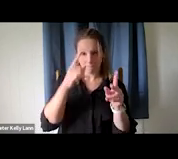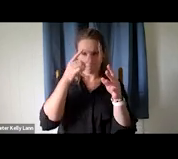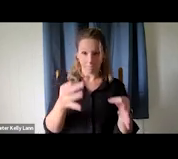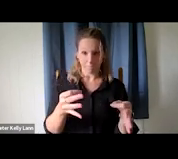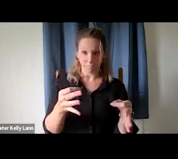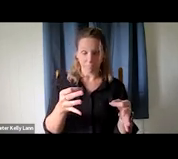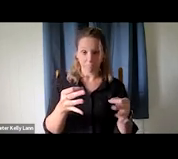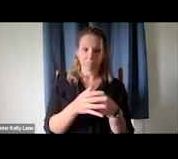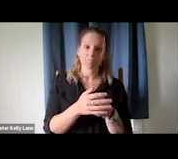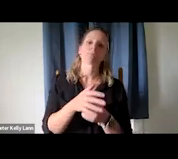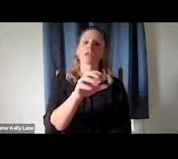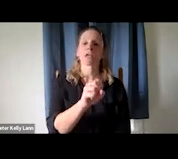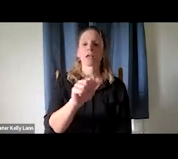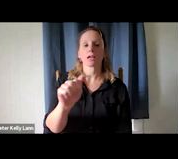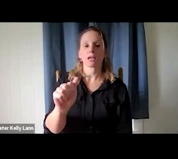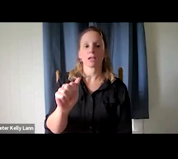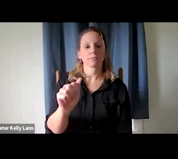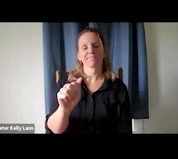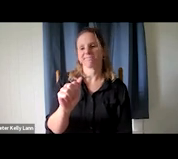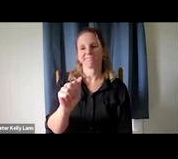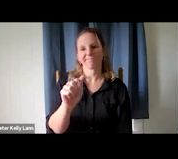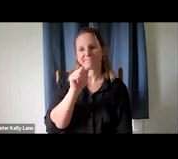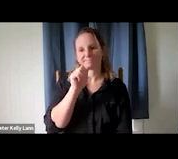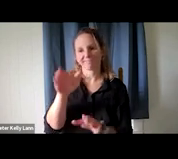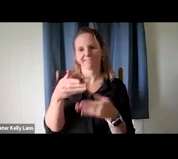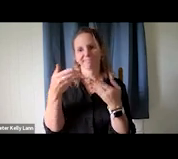es que la SSA realmente no nos proporciona orientación